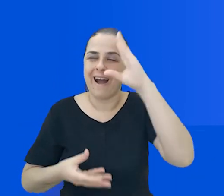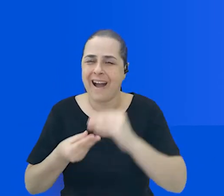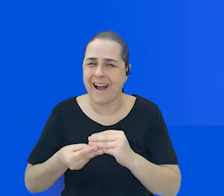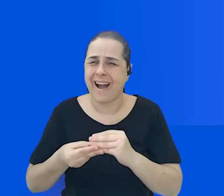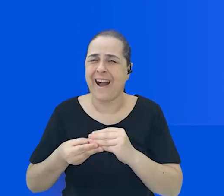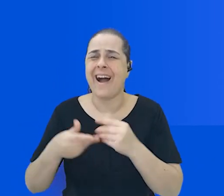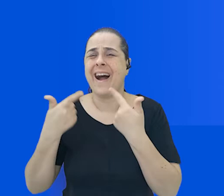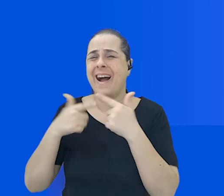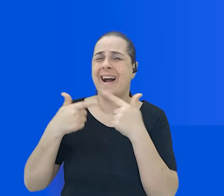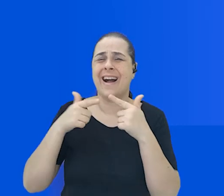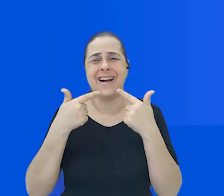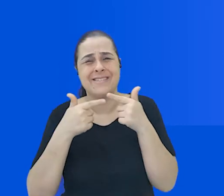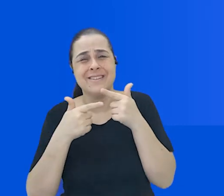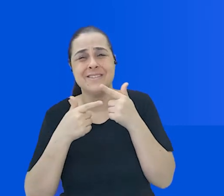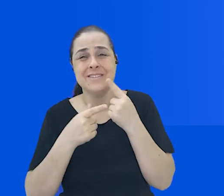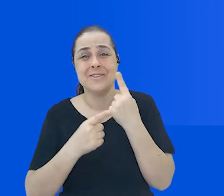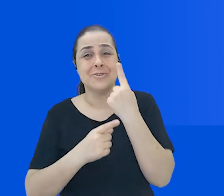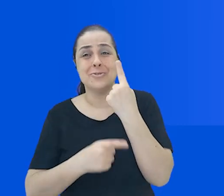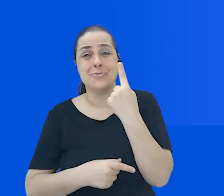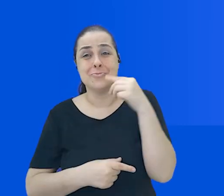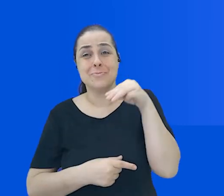ru, riu riu, e dentro de um minuto tudo isso.